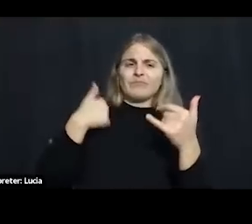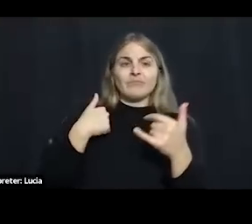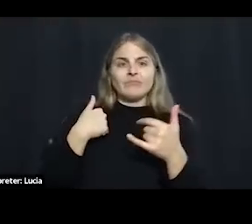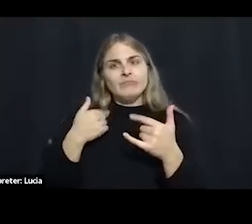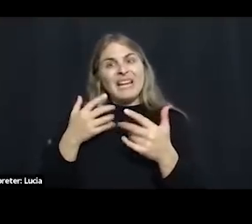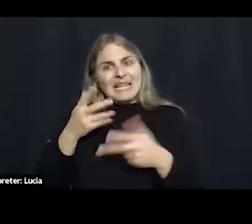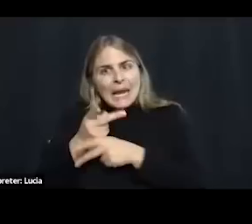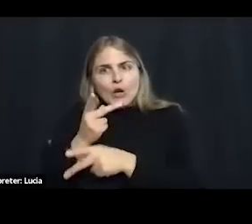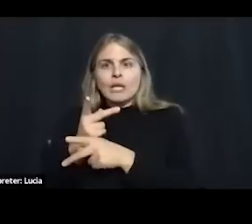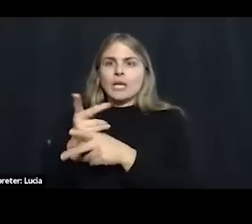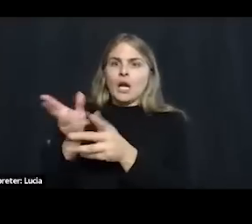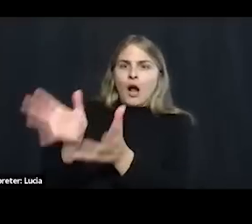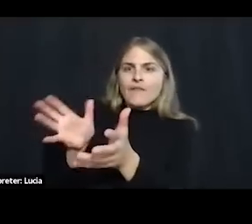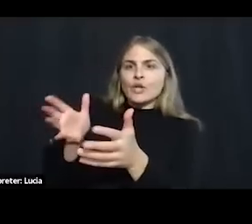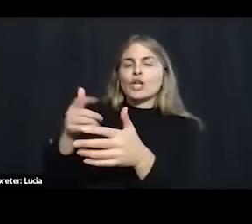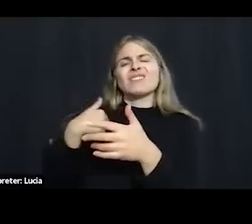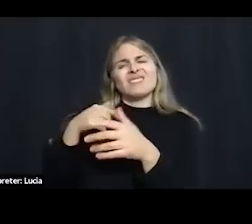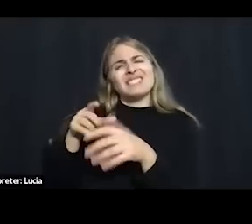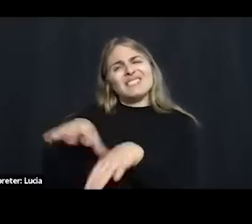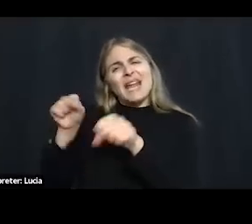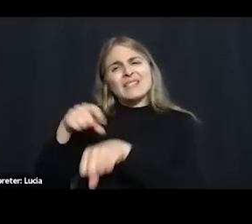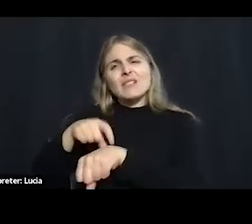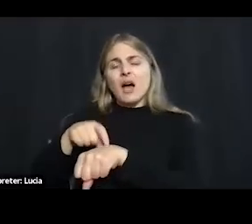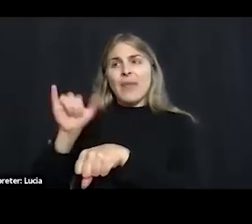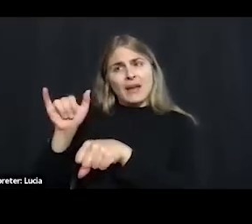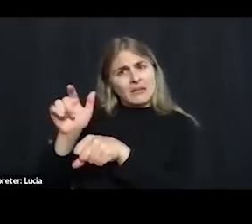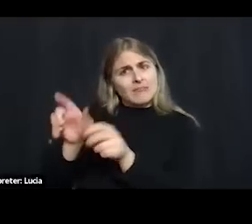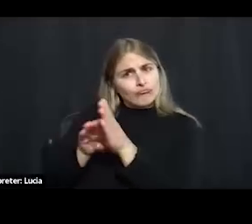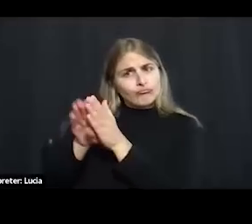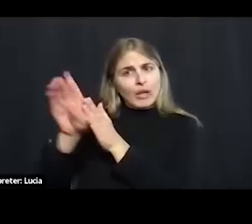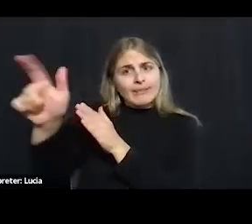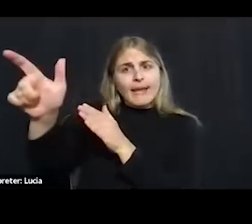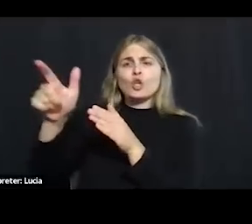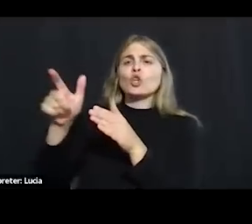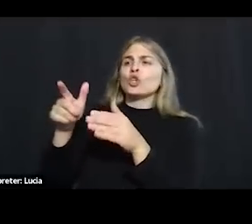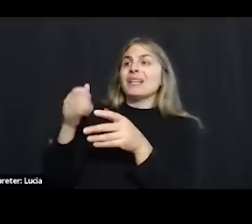que puede desarrollarse con el tiempo en un tipo de conexión más a largo plazo. Pero los apoyos distales